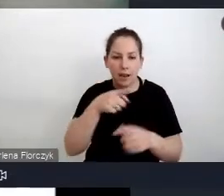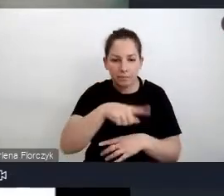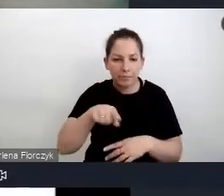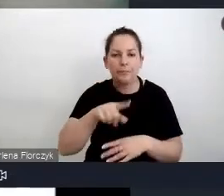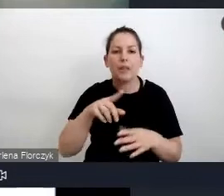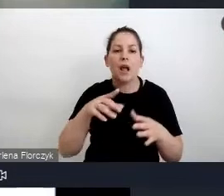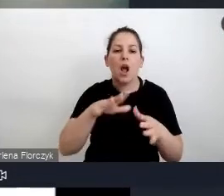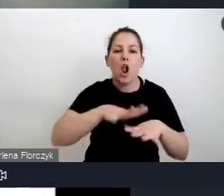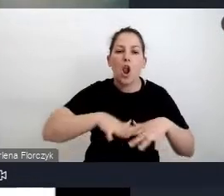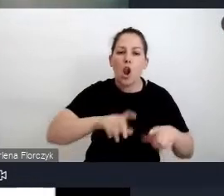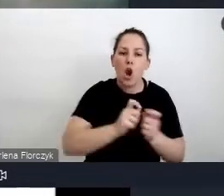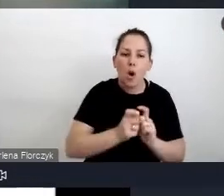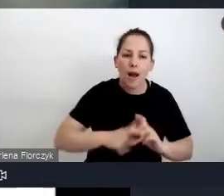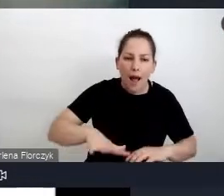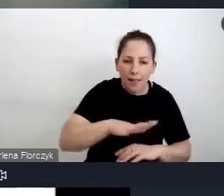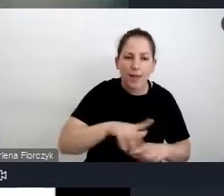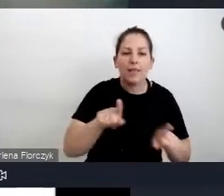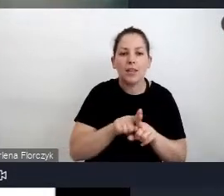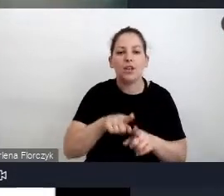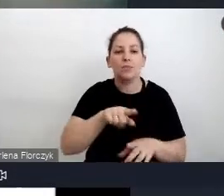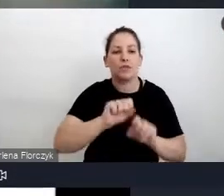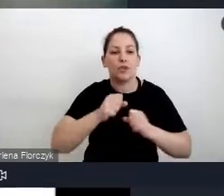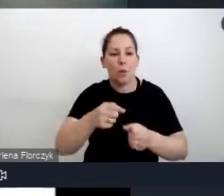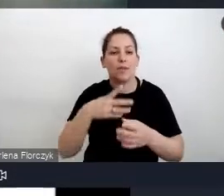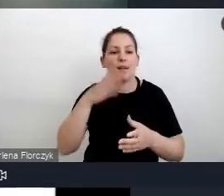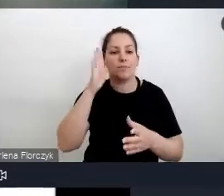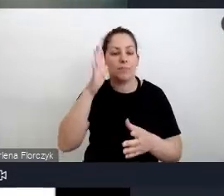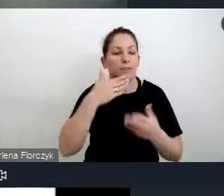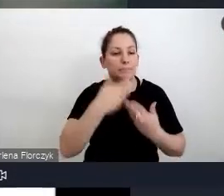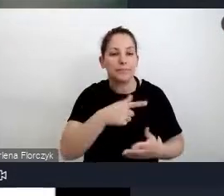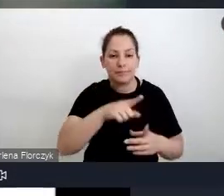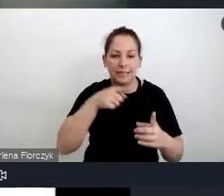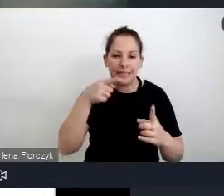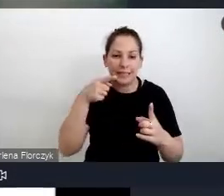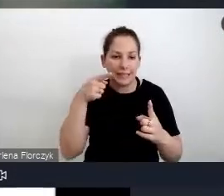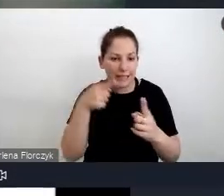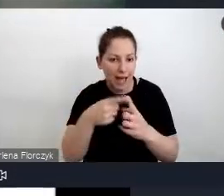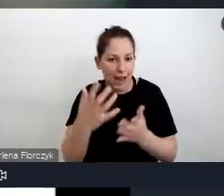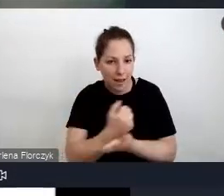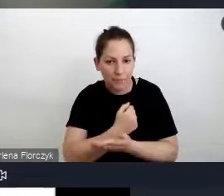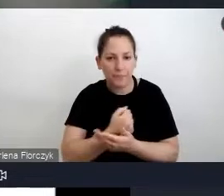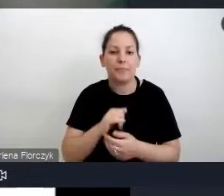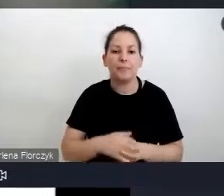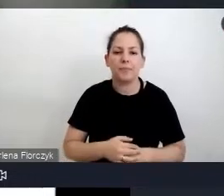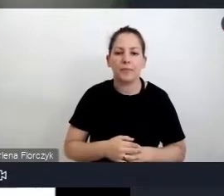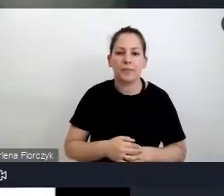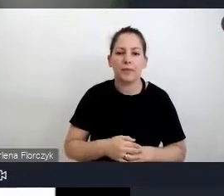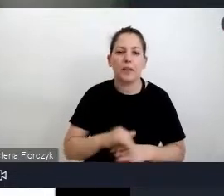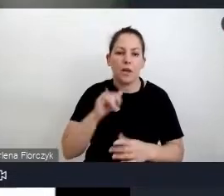oraz działania, które przyczynią się do osiągnięcia celów misji i ostatecznie wizji miasta.